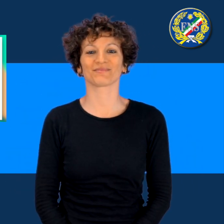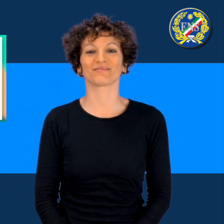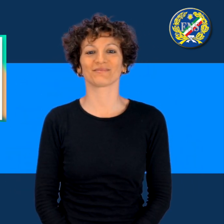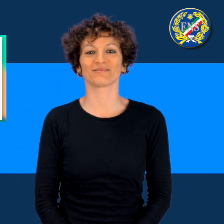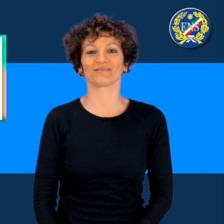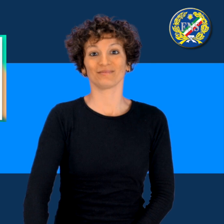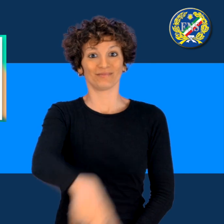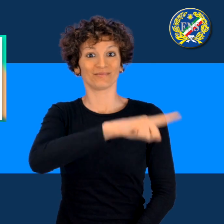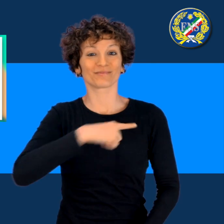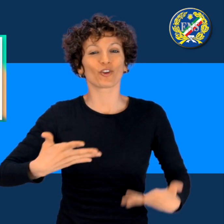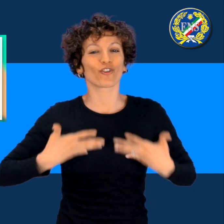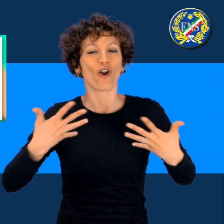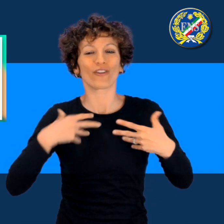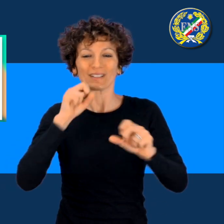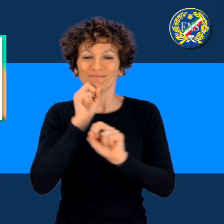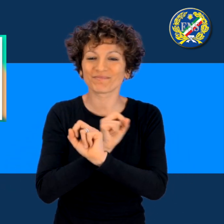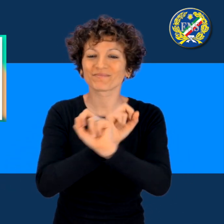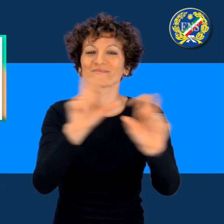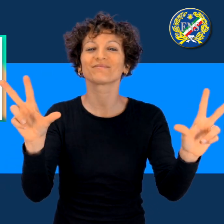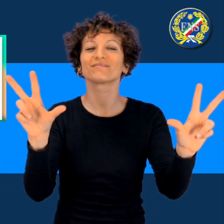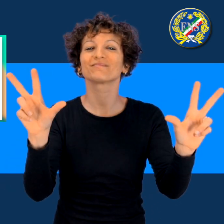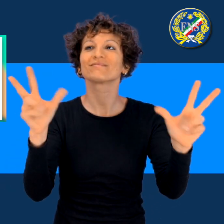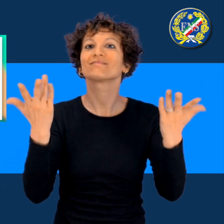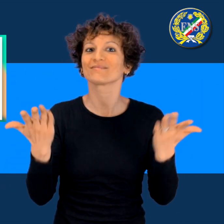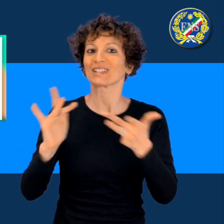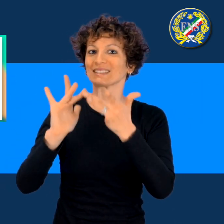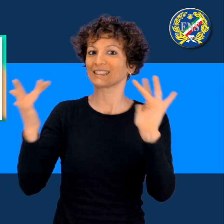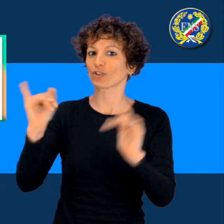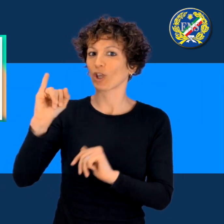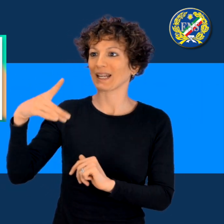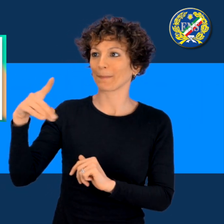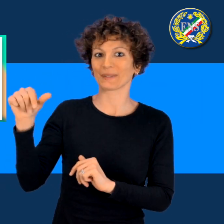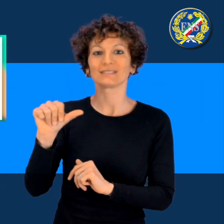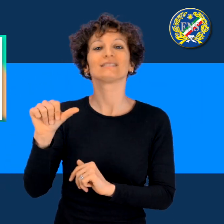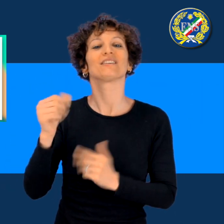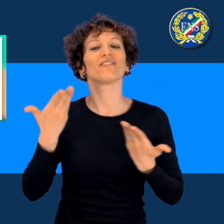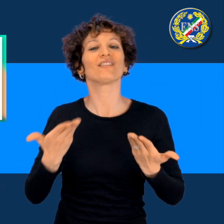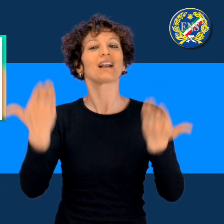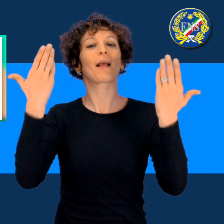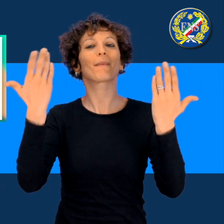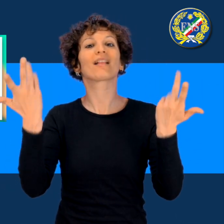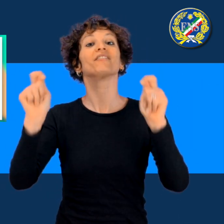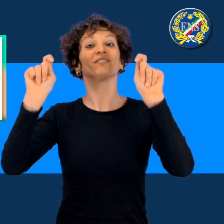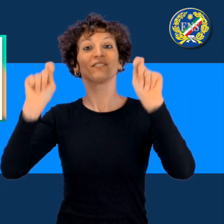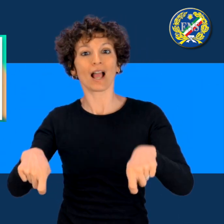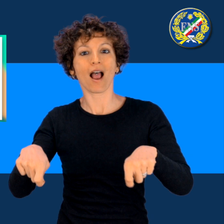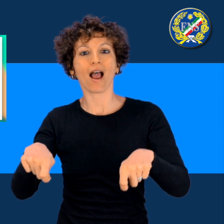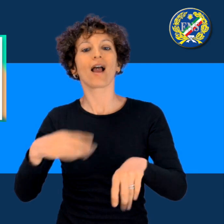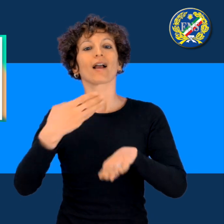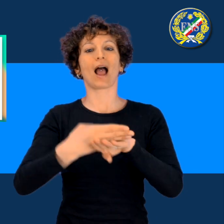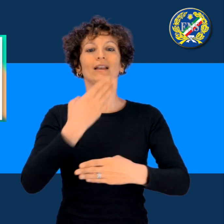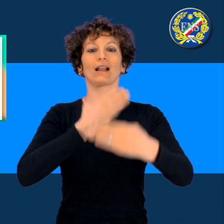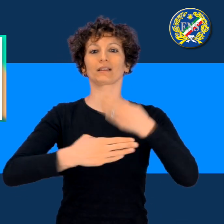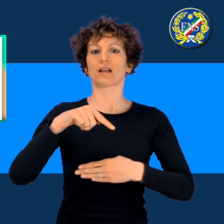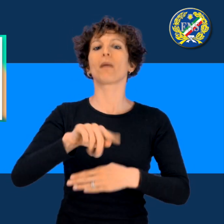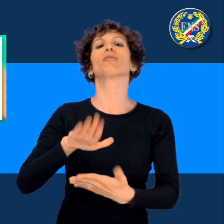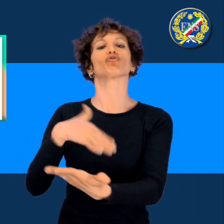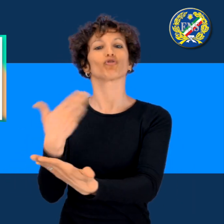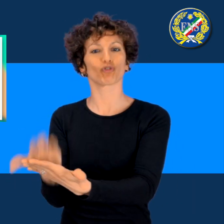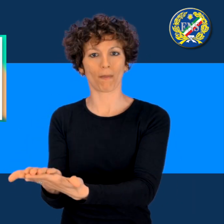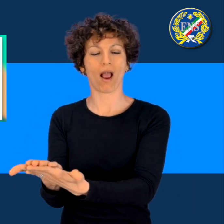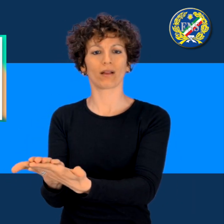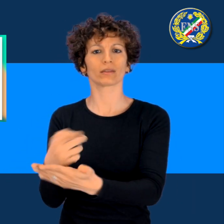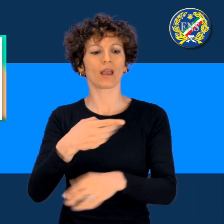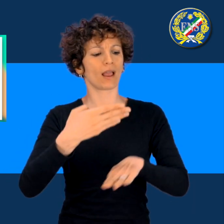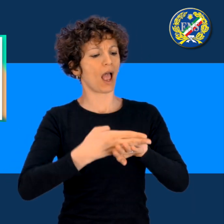Siamo felici di informarvi che è finalmente possibile fare richiesta, tramite il portale INPS,